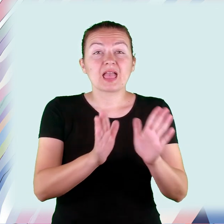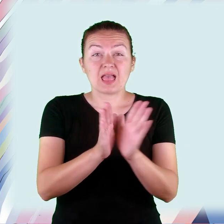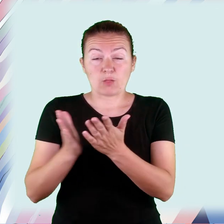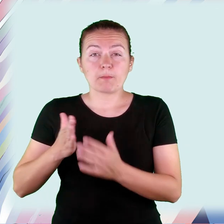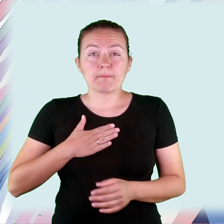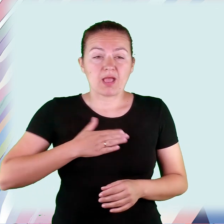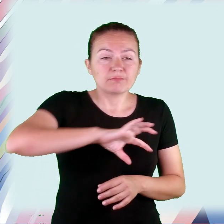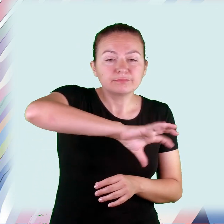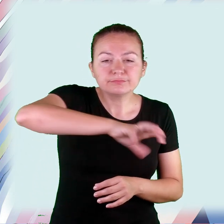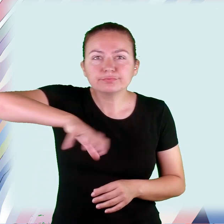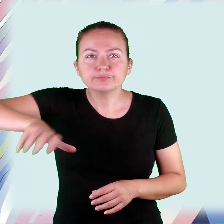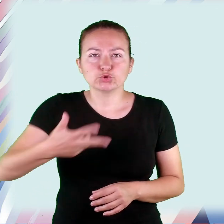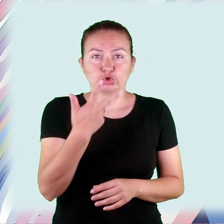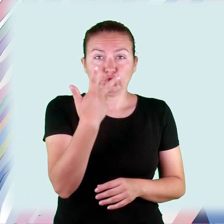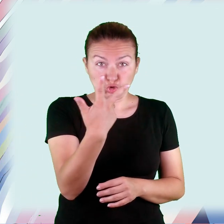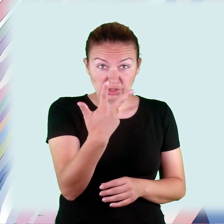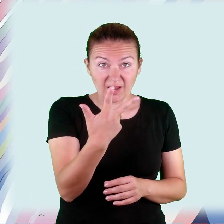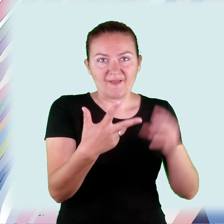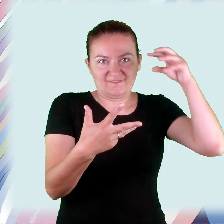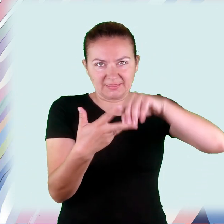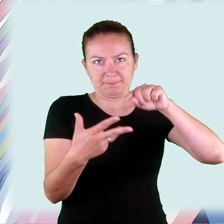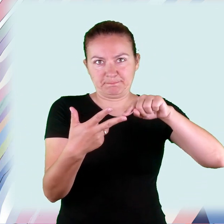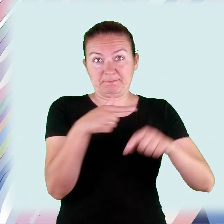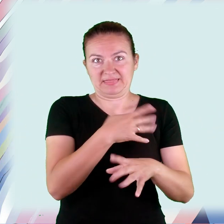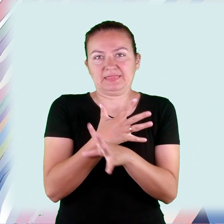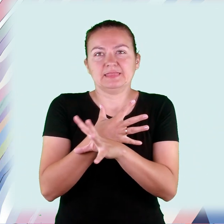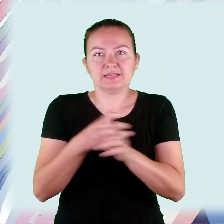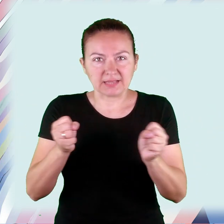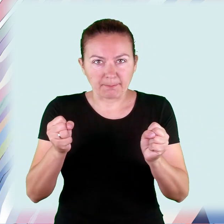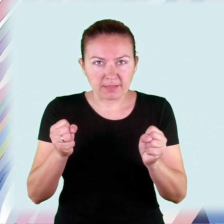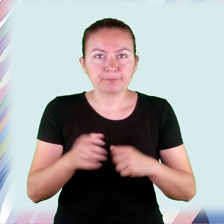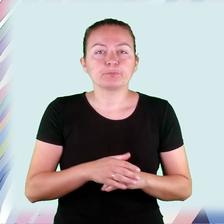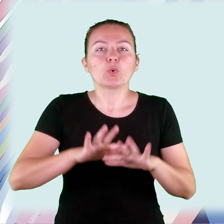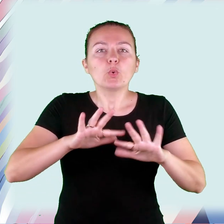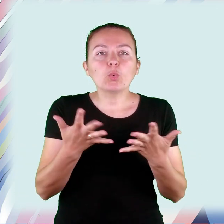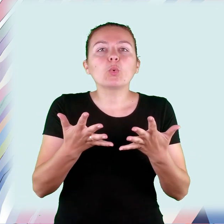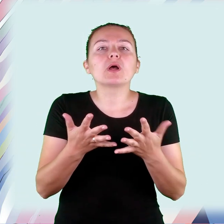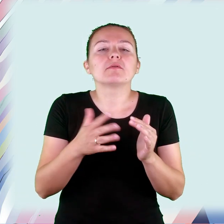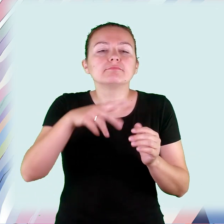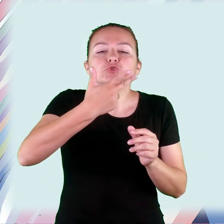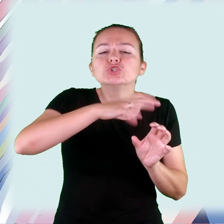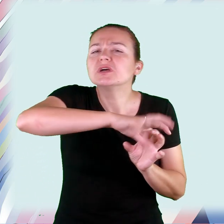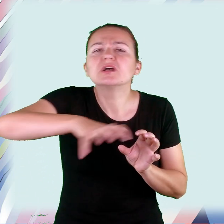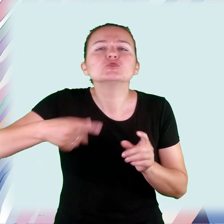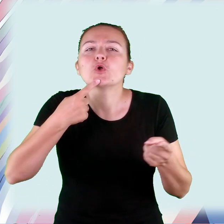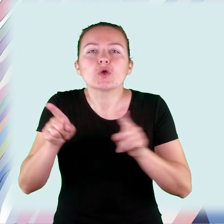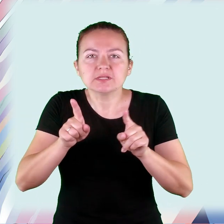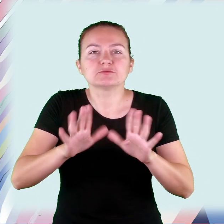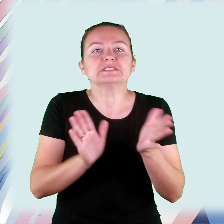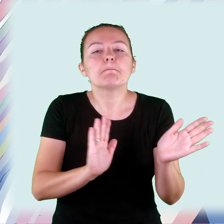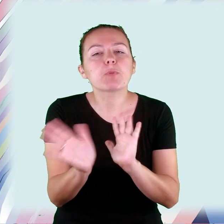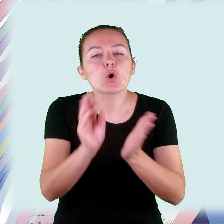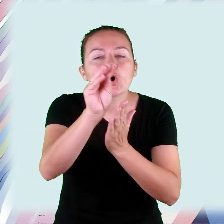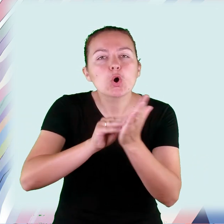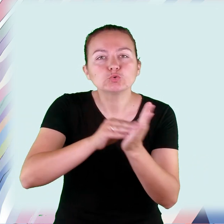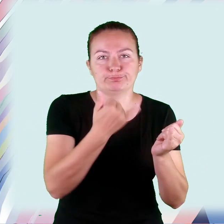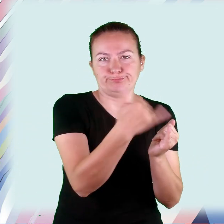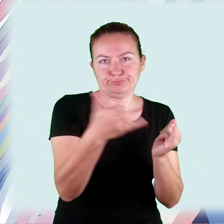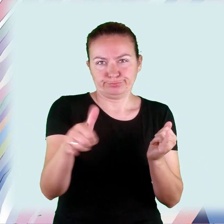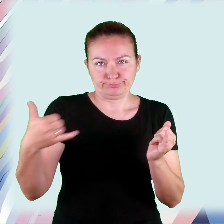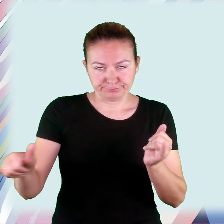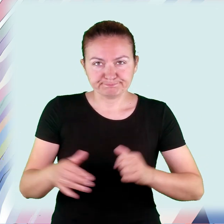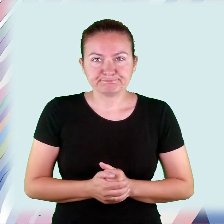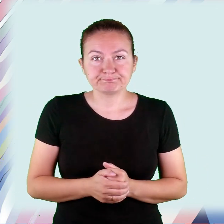Dramat to jeden z trzech rodzajów literackich, czyli jeden z trzech sposobów tworzenia literatury.